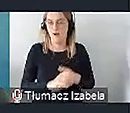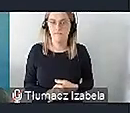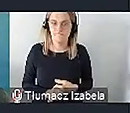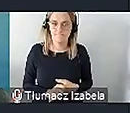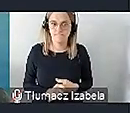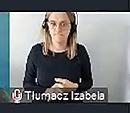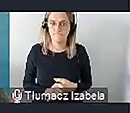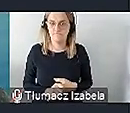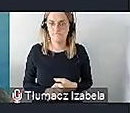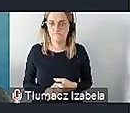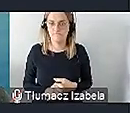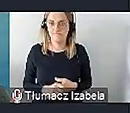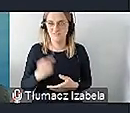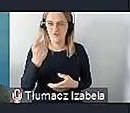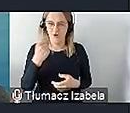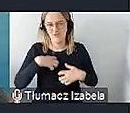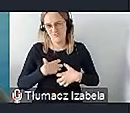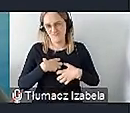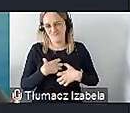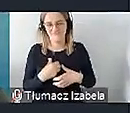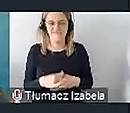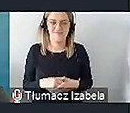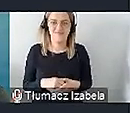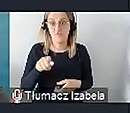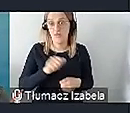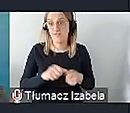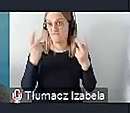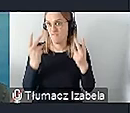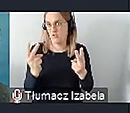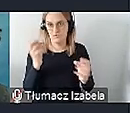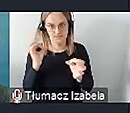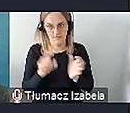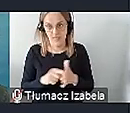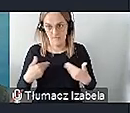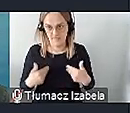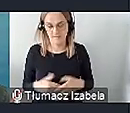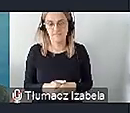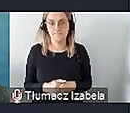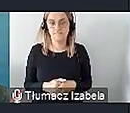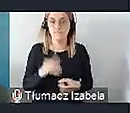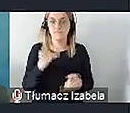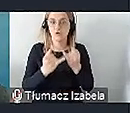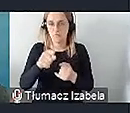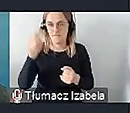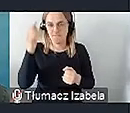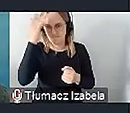Trochę taką zabawną, ale dla mnie to będzie ważna informacja, jeżeli sobie państwo wyobrażą...